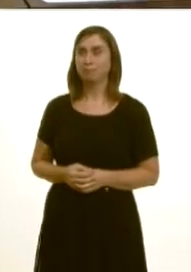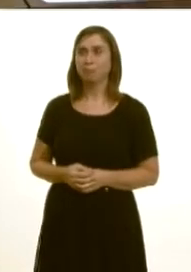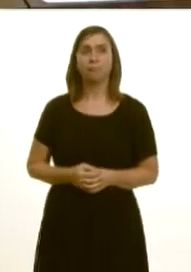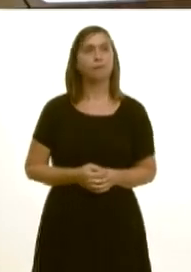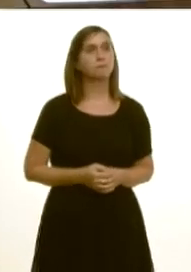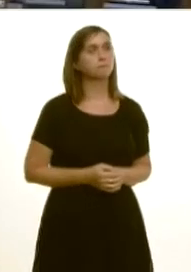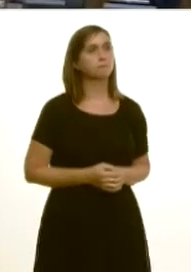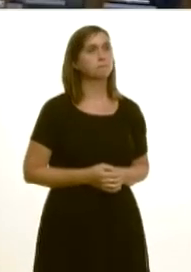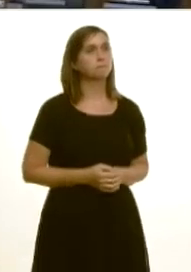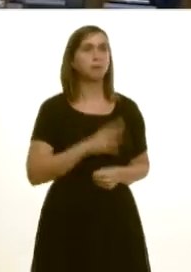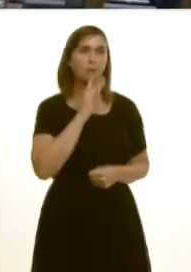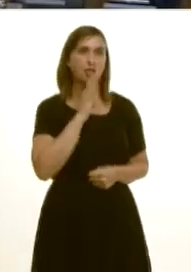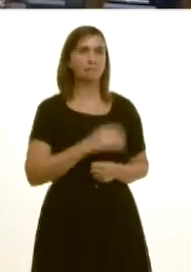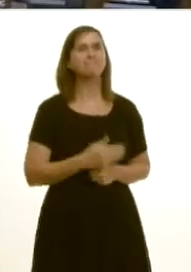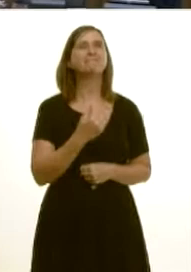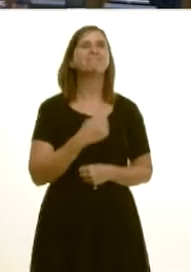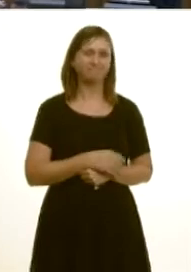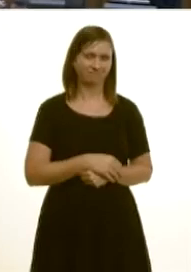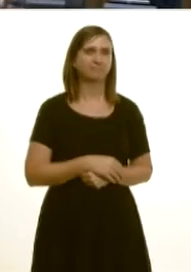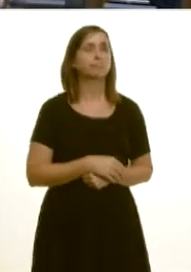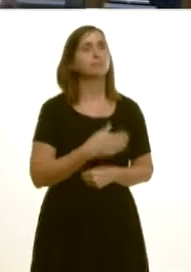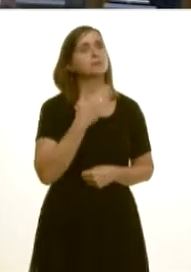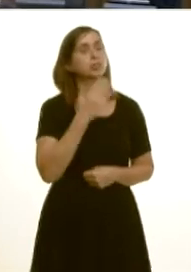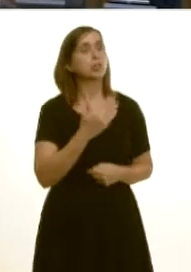Llyr Gruffydd: Diolch, Lywydd. Rydym i gyd, wrth gwrs, yn croesawu’r ystadegau rydych